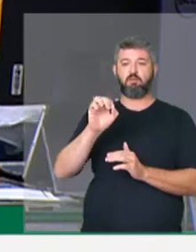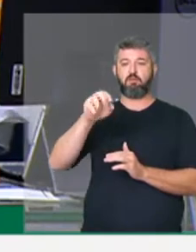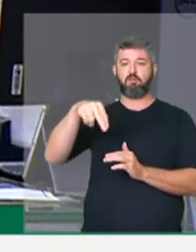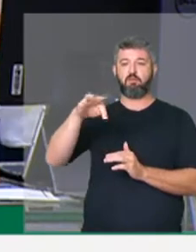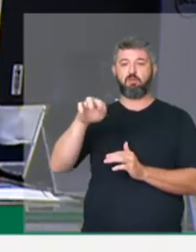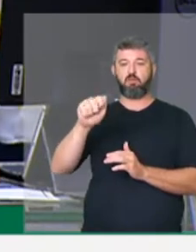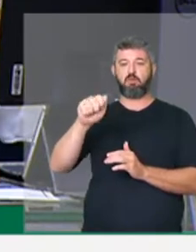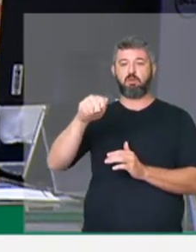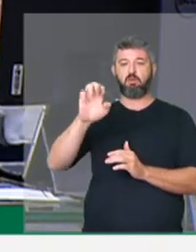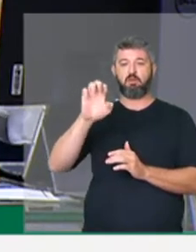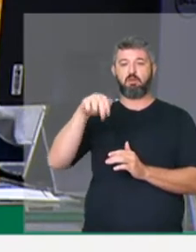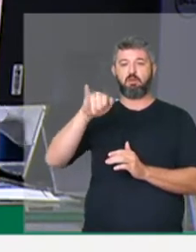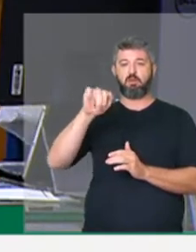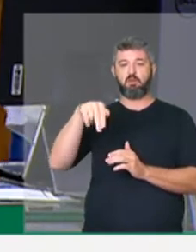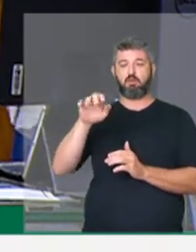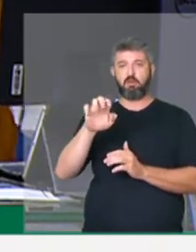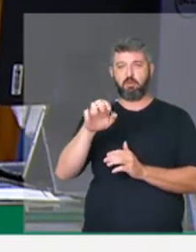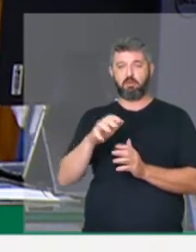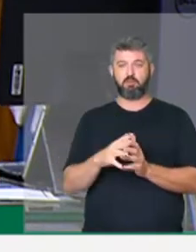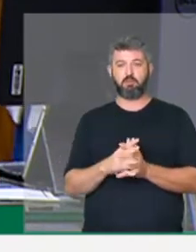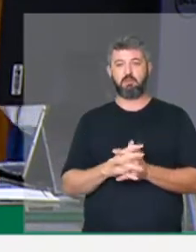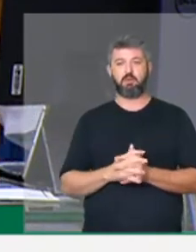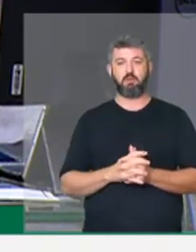FUNDO. 99% DE INADIMPLÊNCIA. 43 BILHÕES PERANTE OS FUNDOS QUE NÃO FORAM PAGOS. QUE